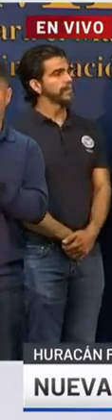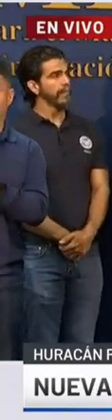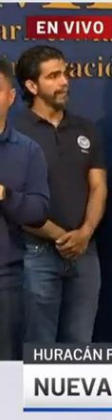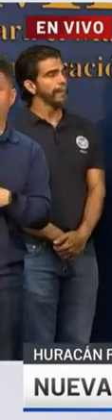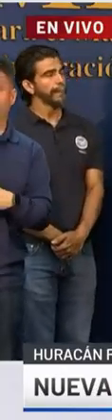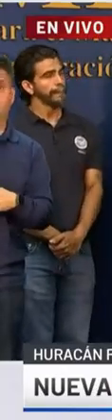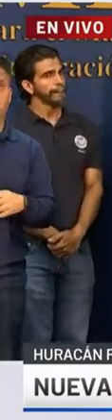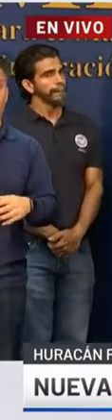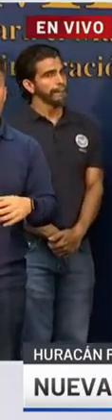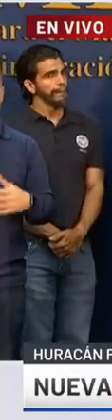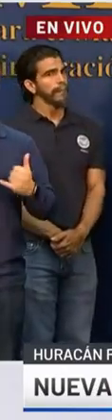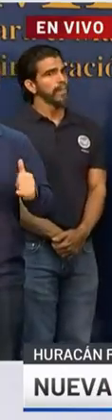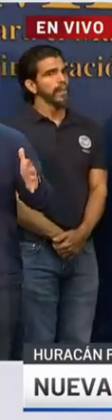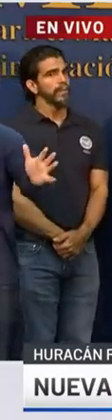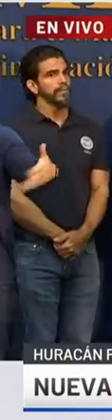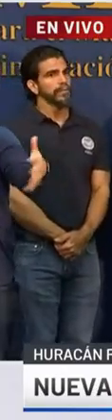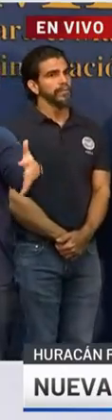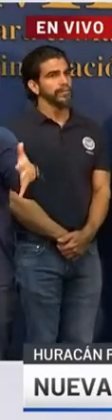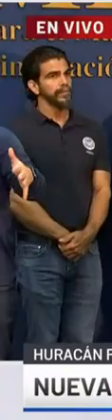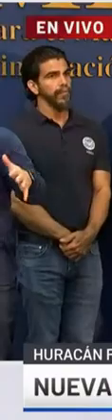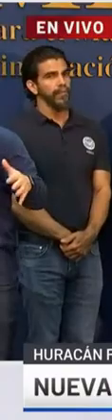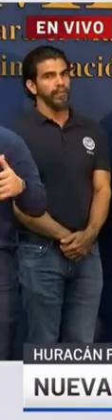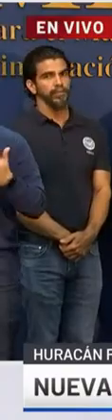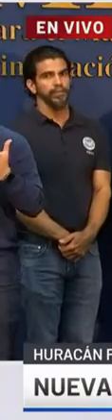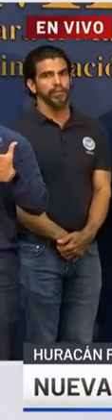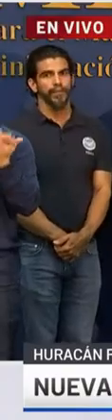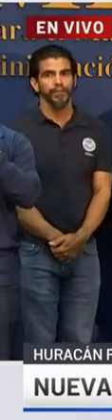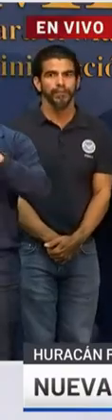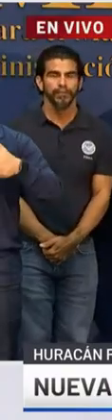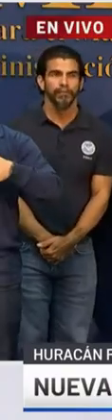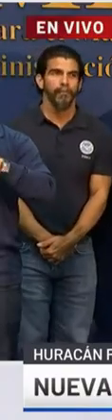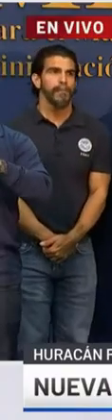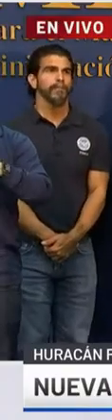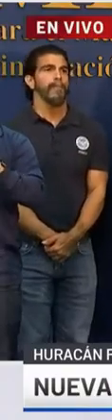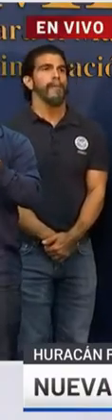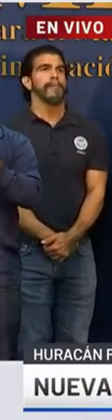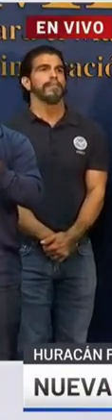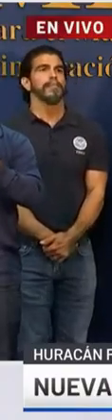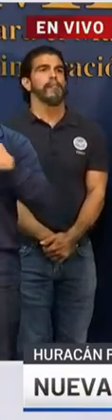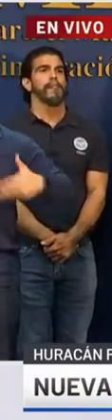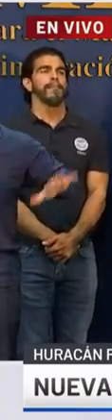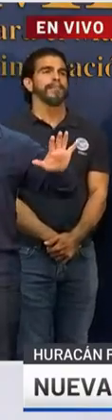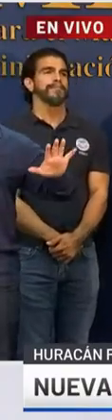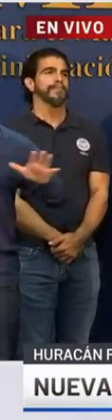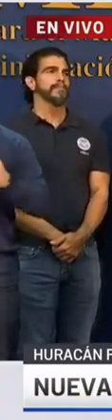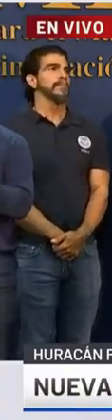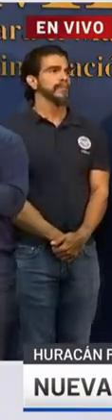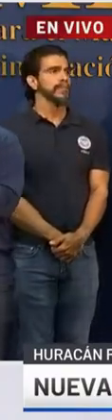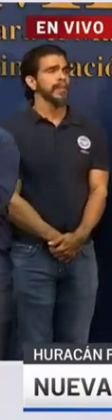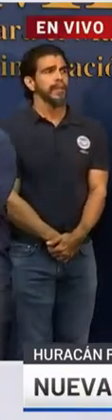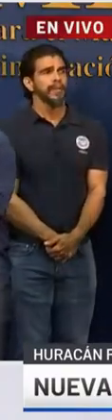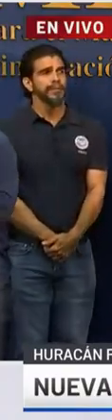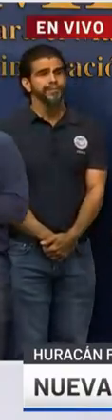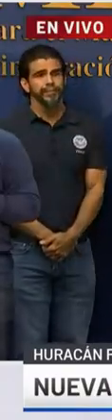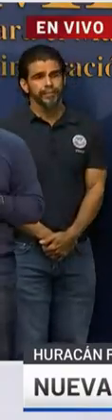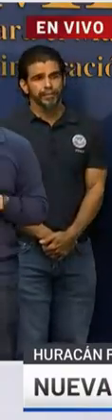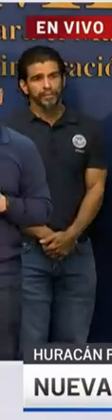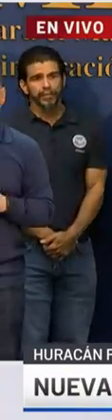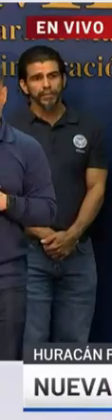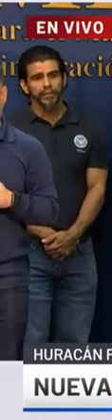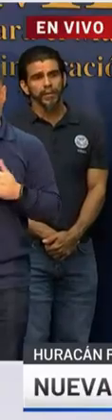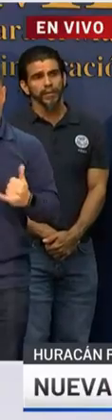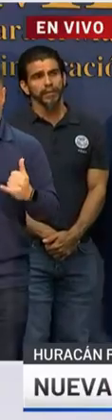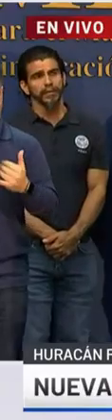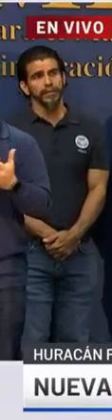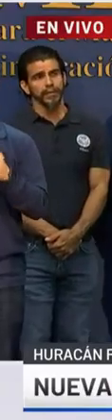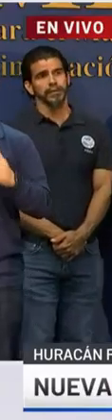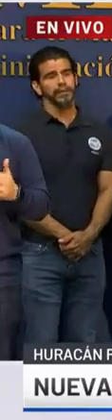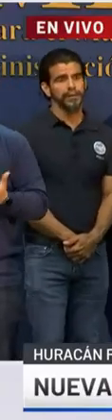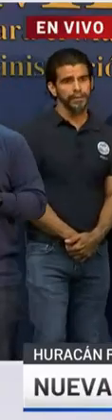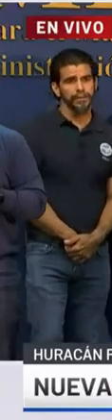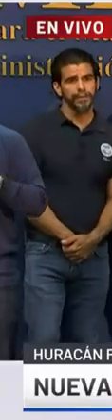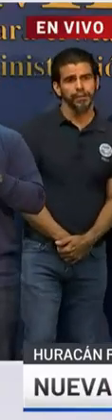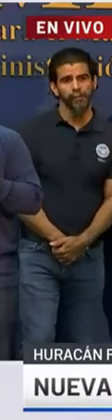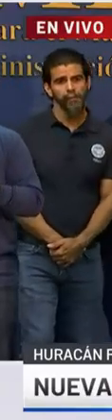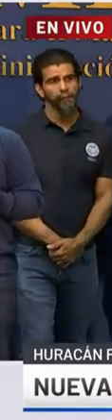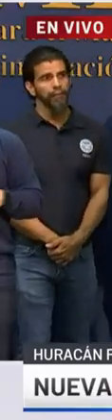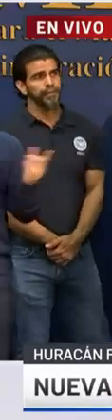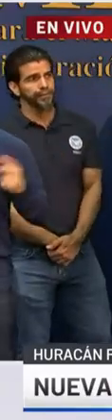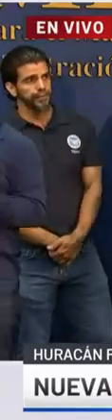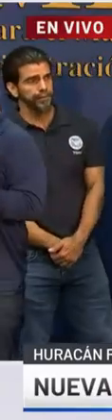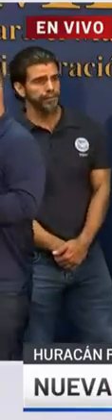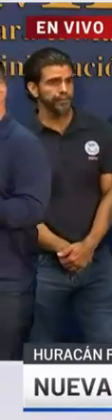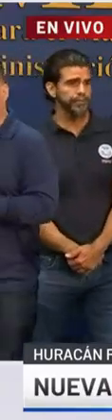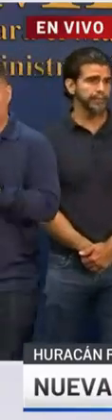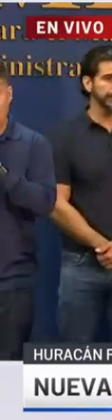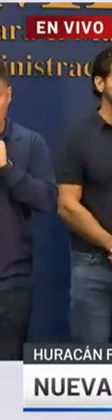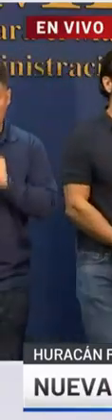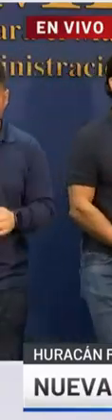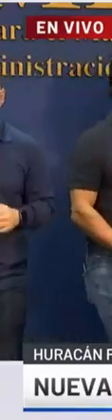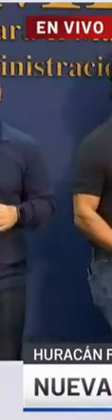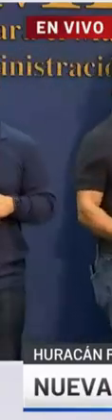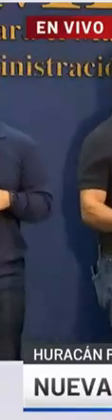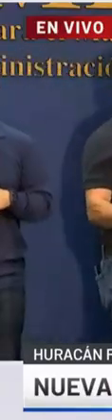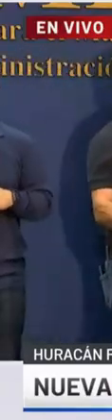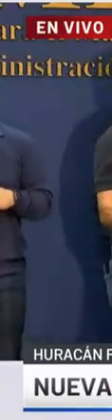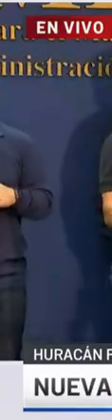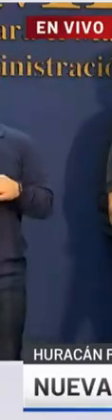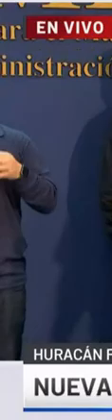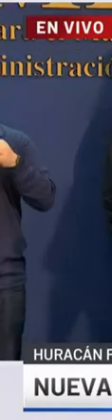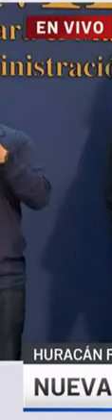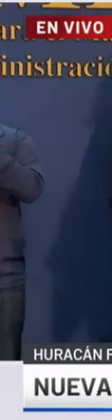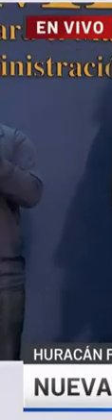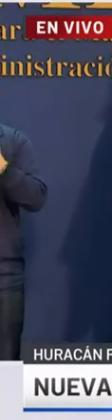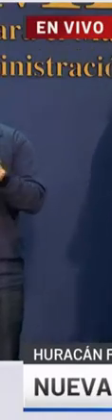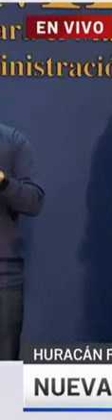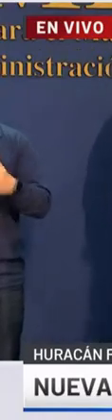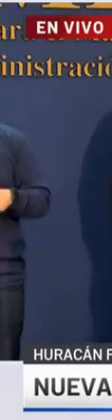ENTRANDO.